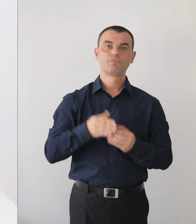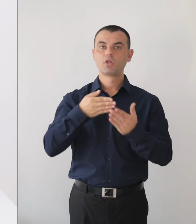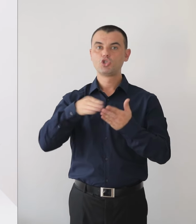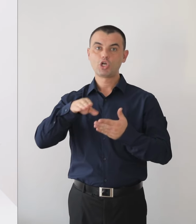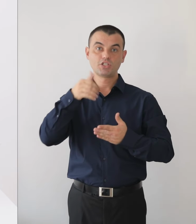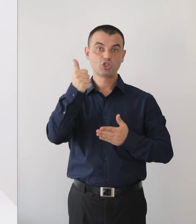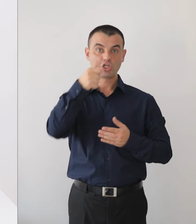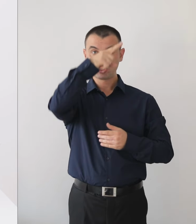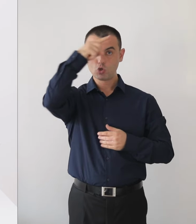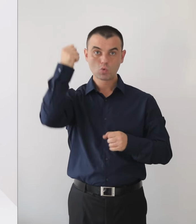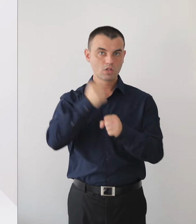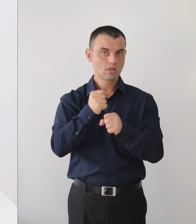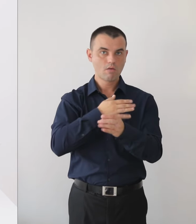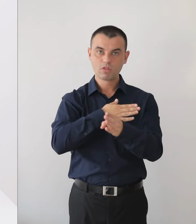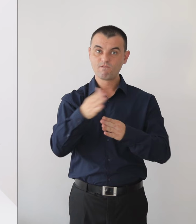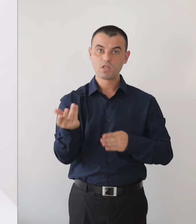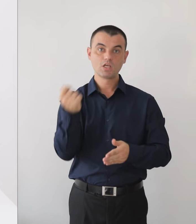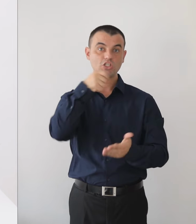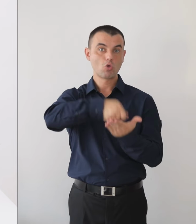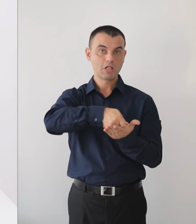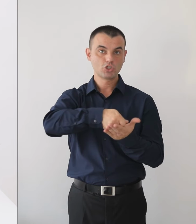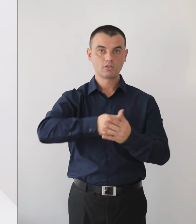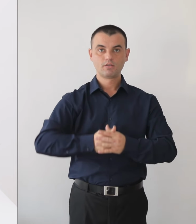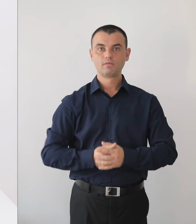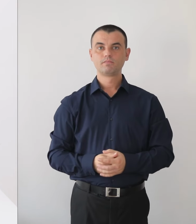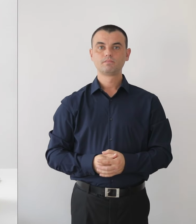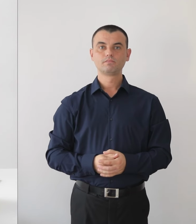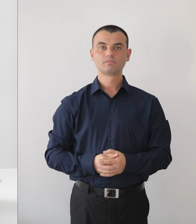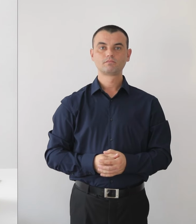Част 6: Трудният труд винаги се отплаща!